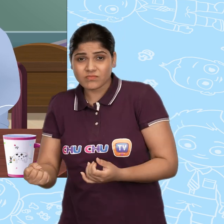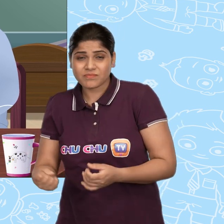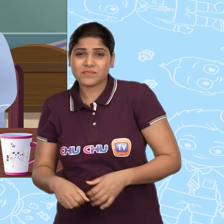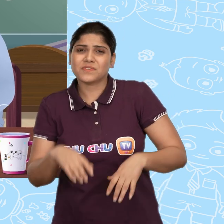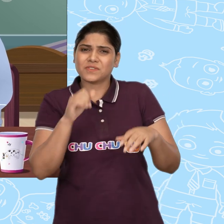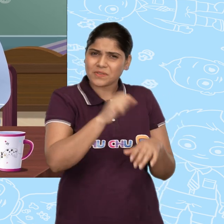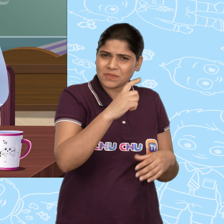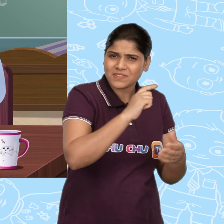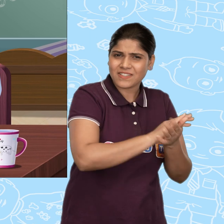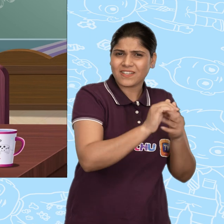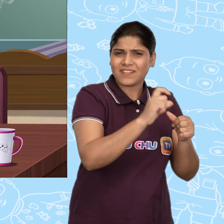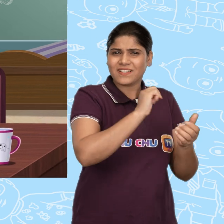ज़रूर ChaCha